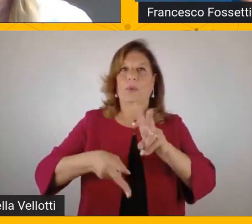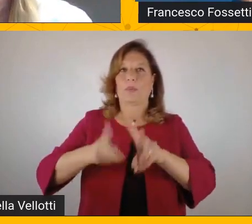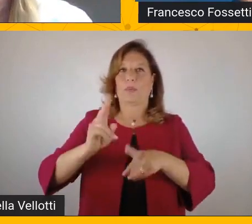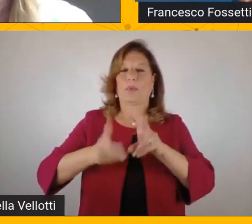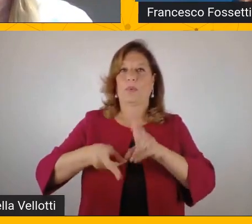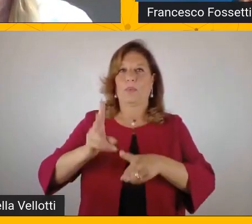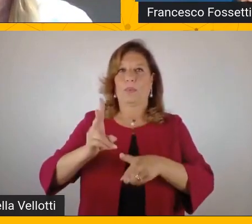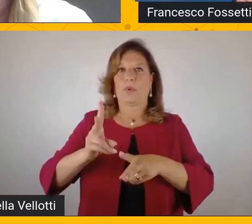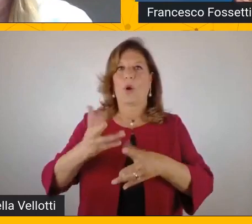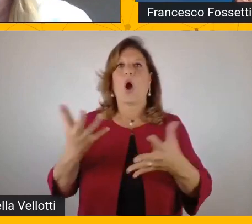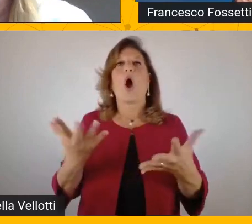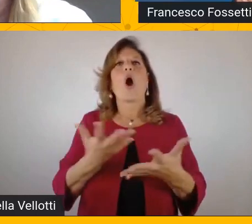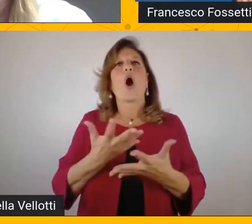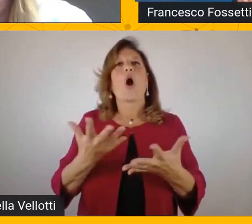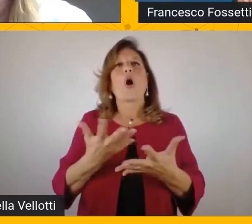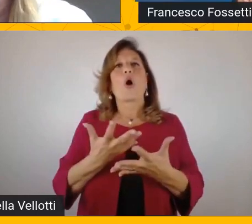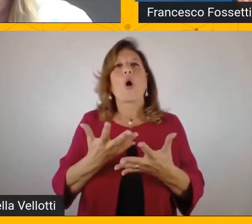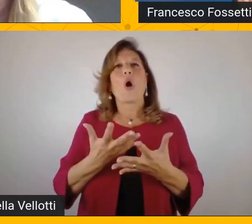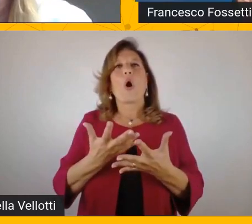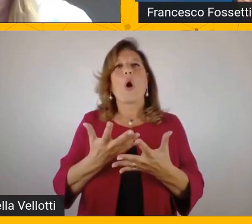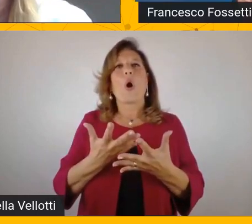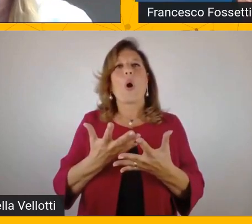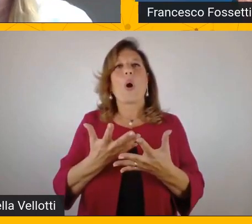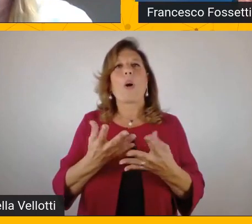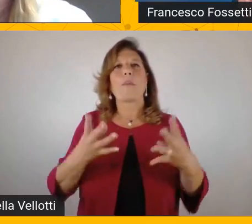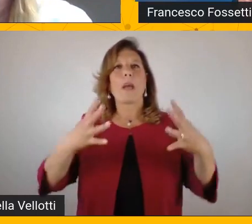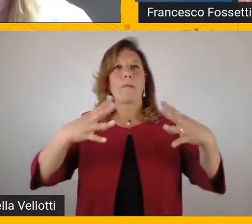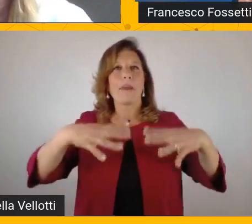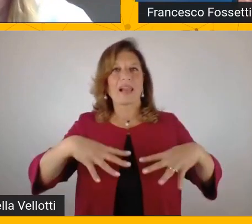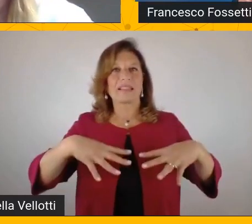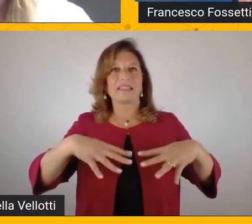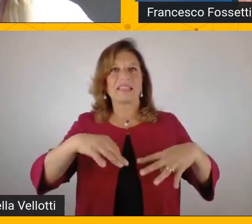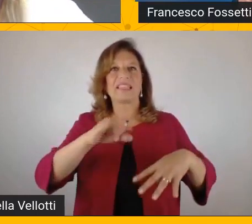raccontare ehm come sono andate